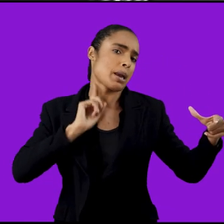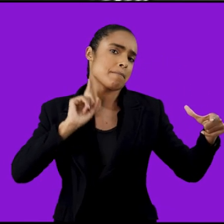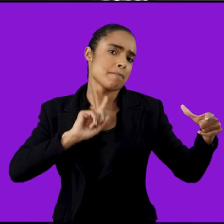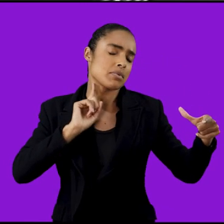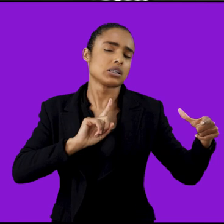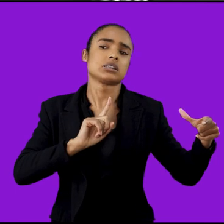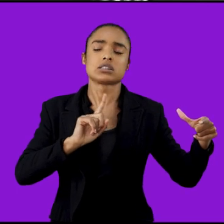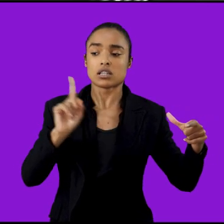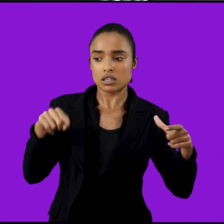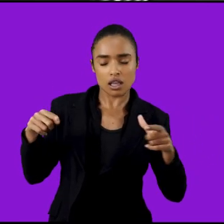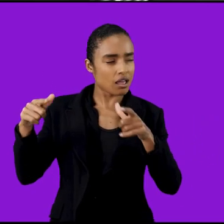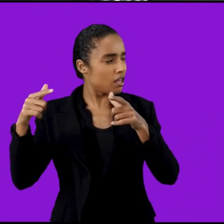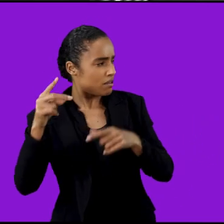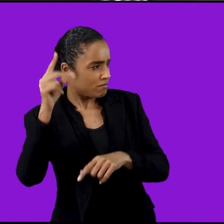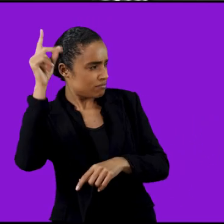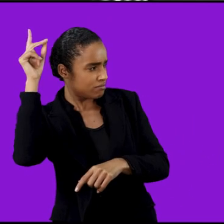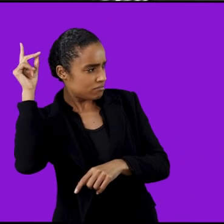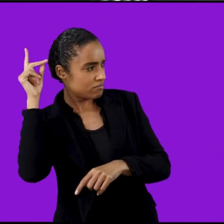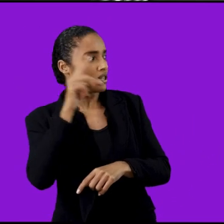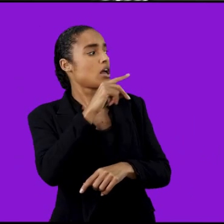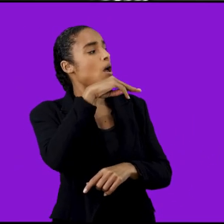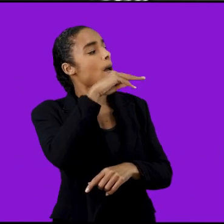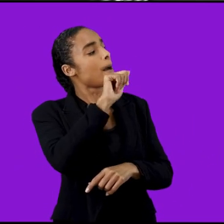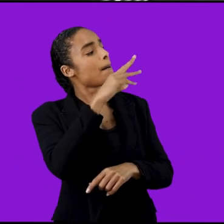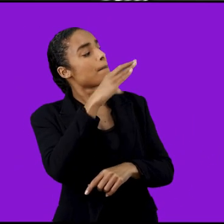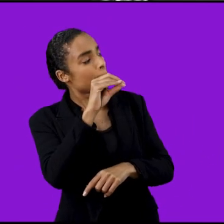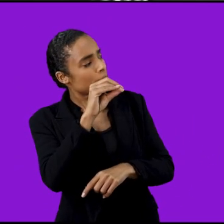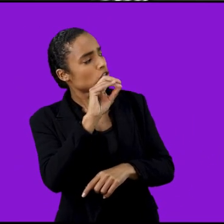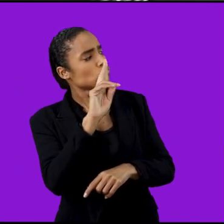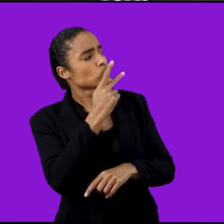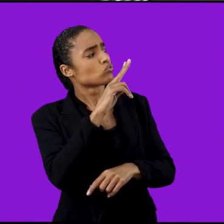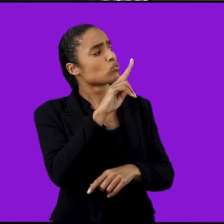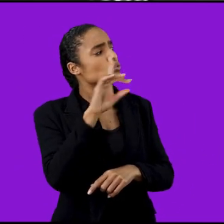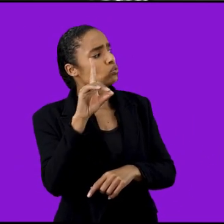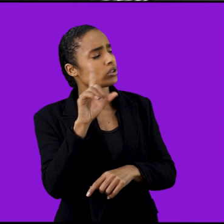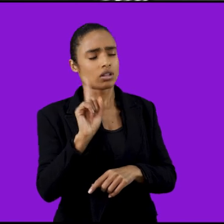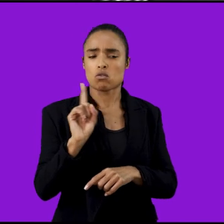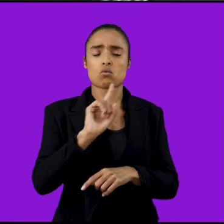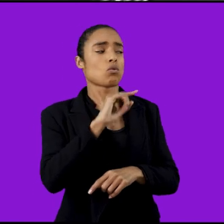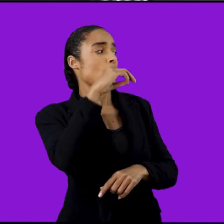Na época do Rappin’ Hood? Na época do Max BO. Ah, do Max BO, sei. Quando tava o Max BO. É, o Hoods saiu, aí